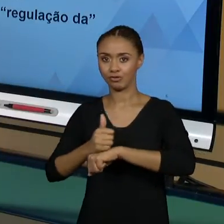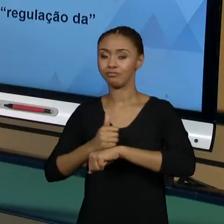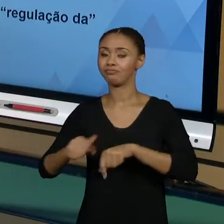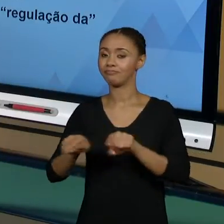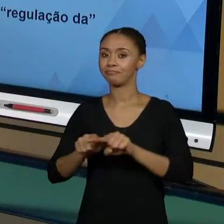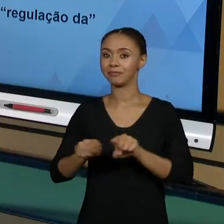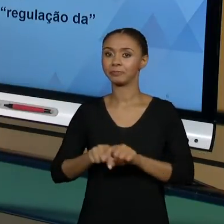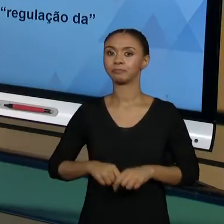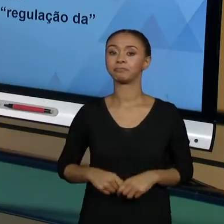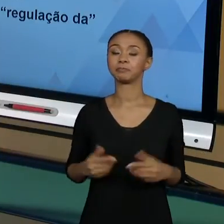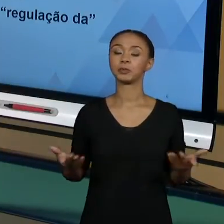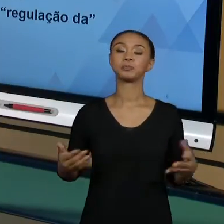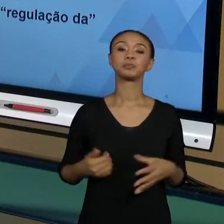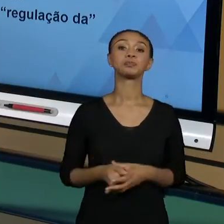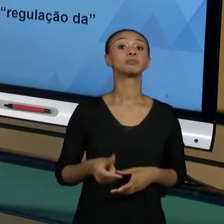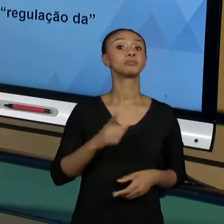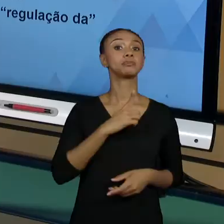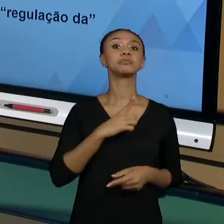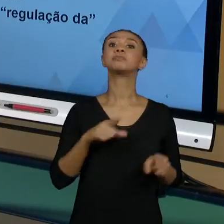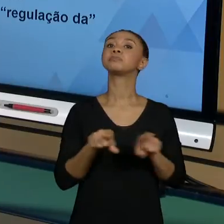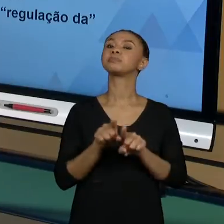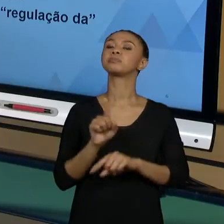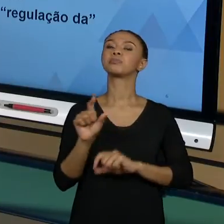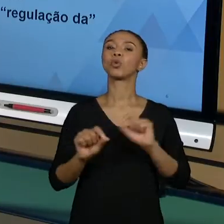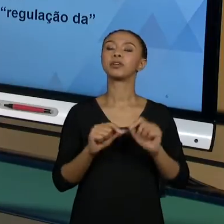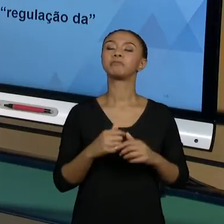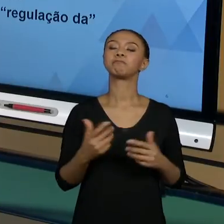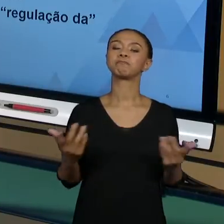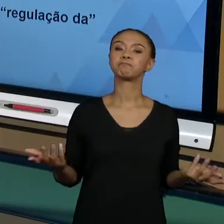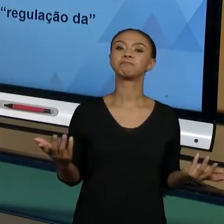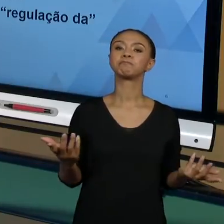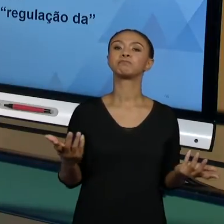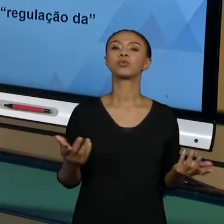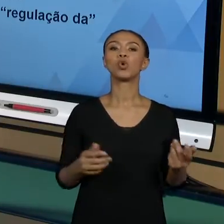PORTANTO, ESSA CONCEPÇÃO DE CULTURA, QUE ESTÁ